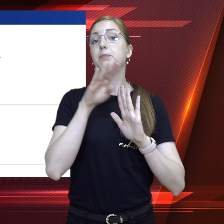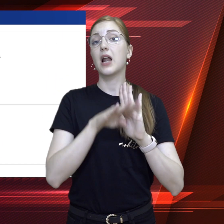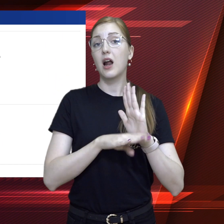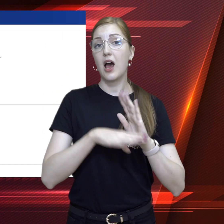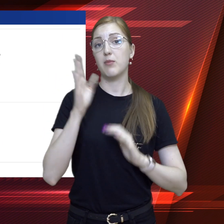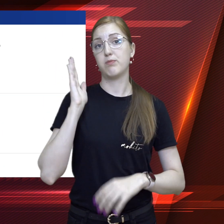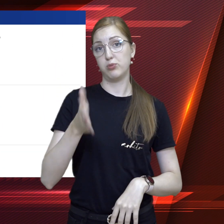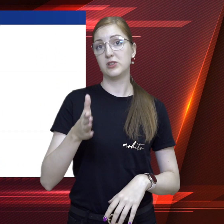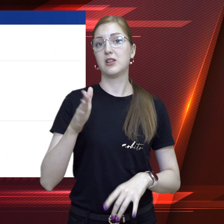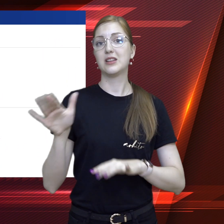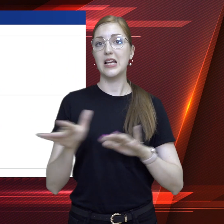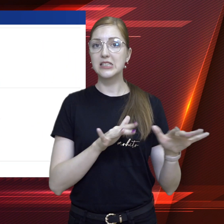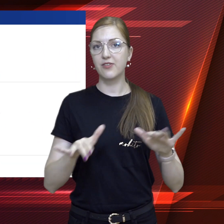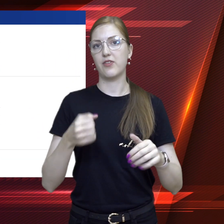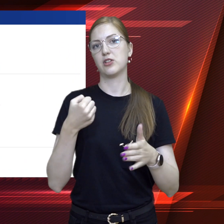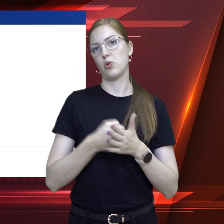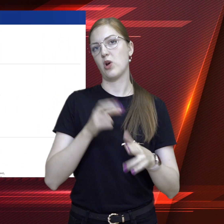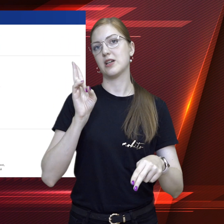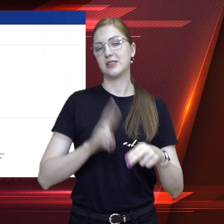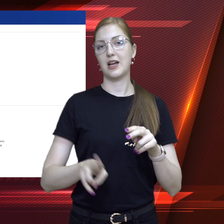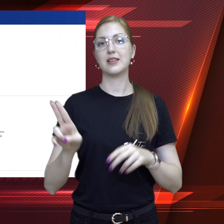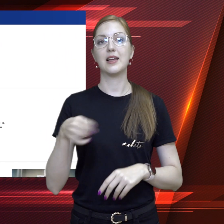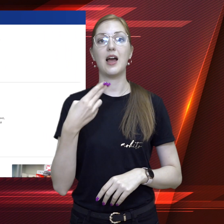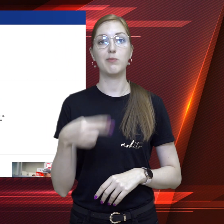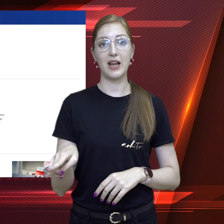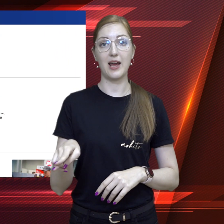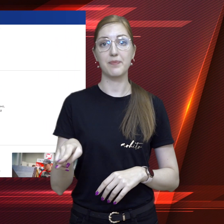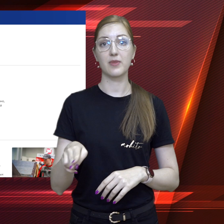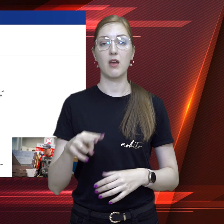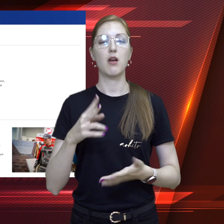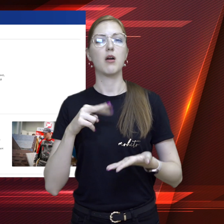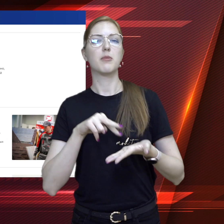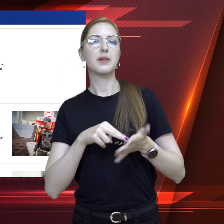Программа будет действовать до конца декабря.